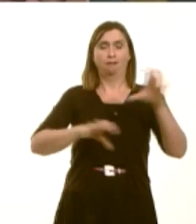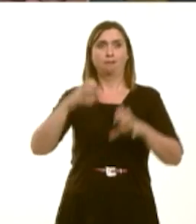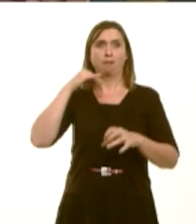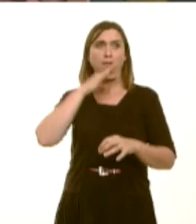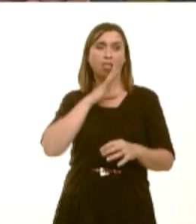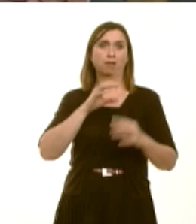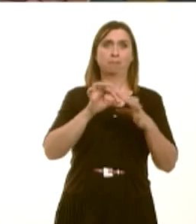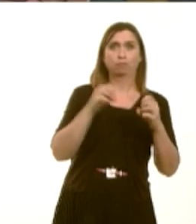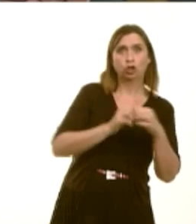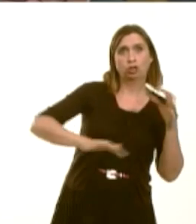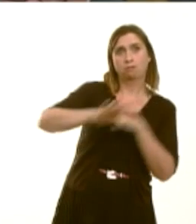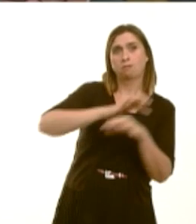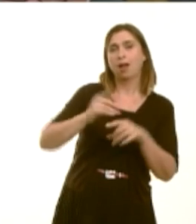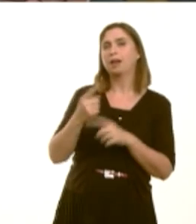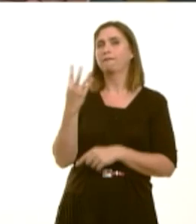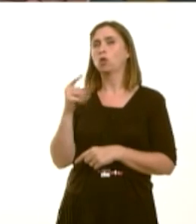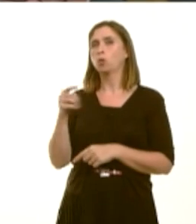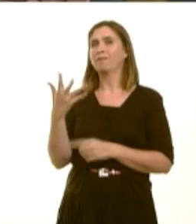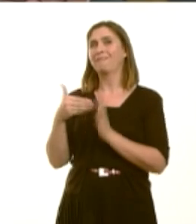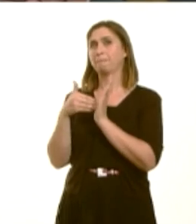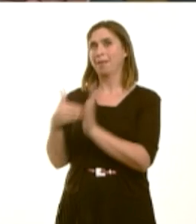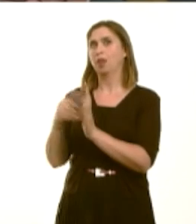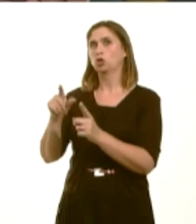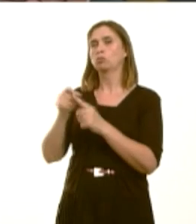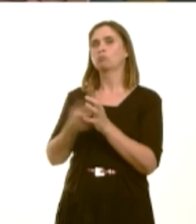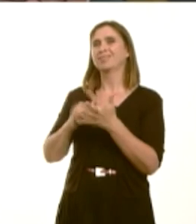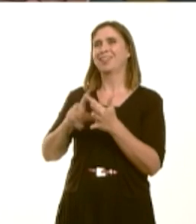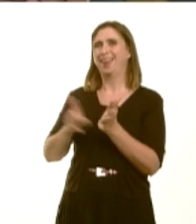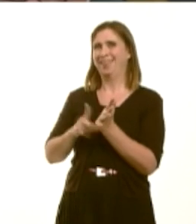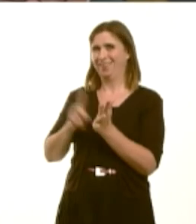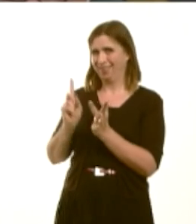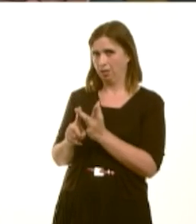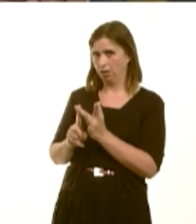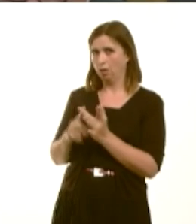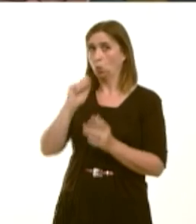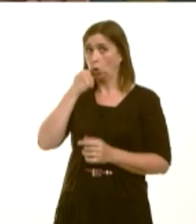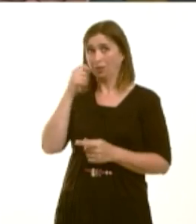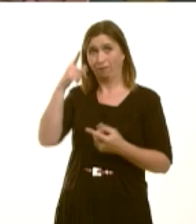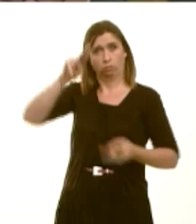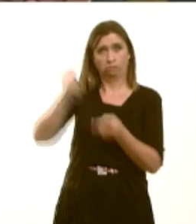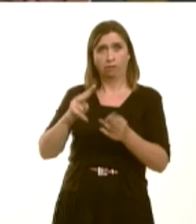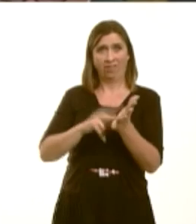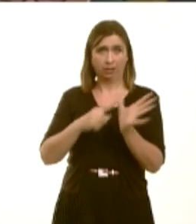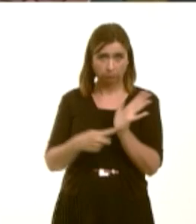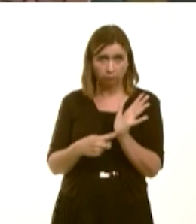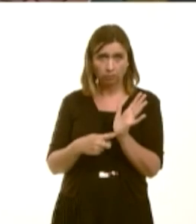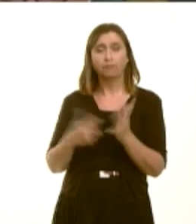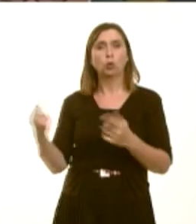i ar gyfer gweld toriad mewn treth ar werth ar gyfer busnesau ym maes twristiaeth. Mae